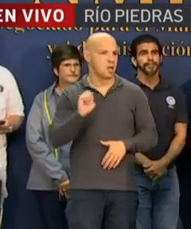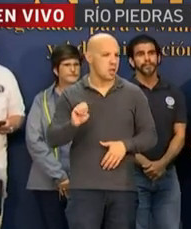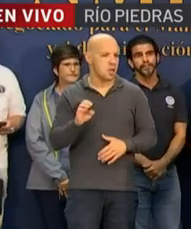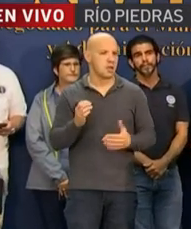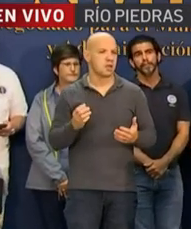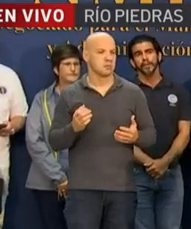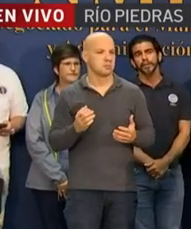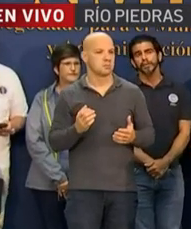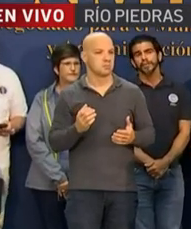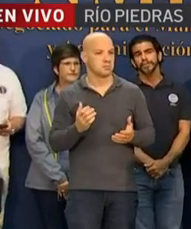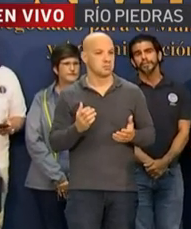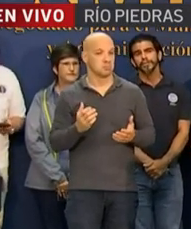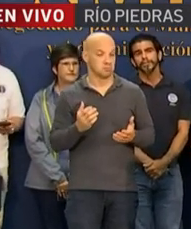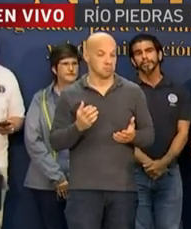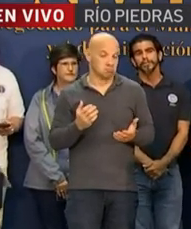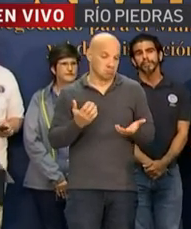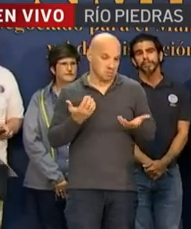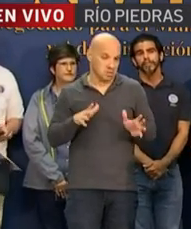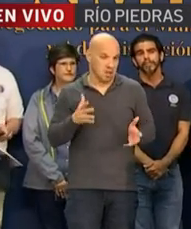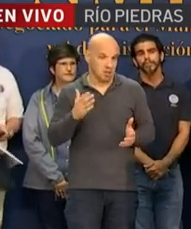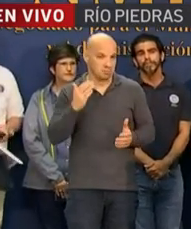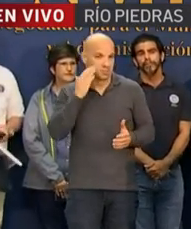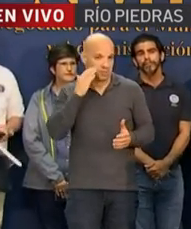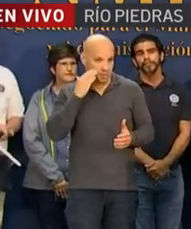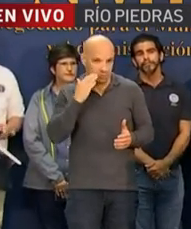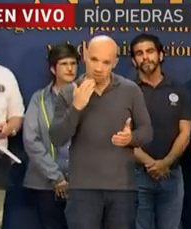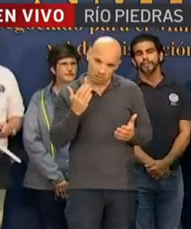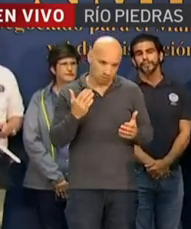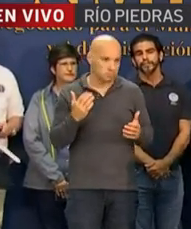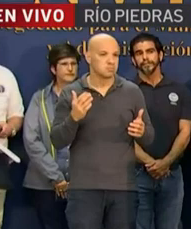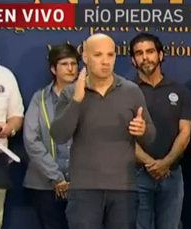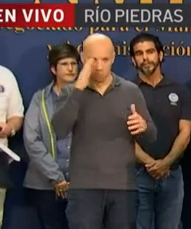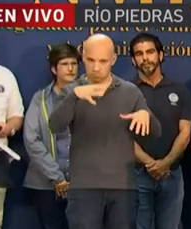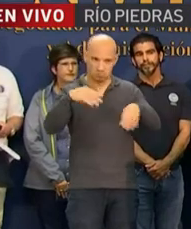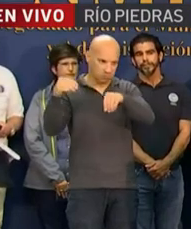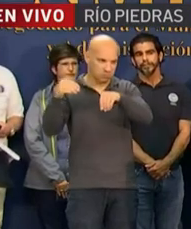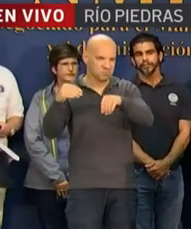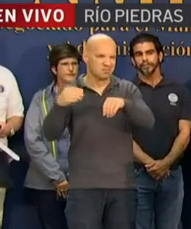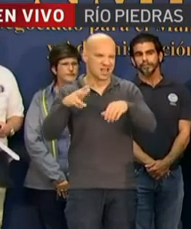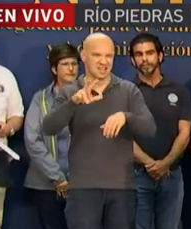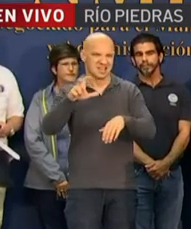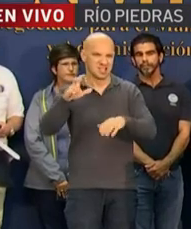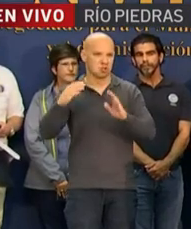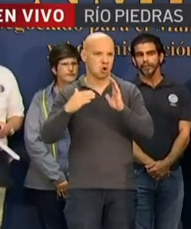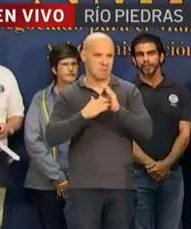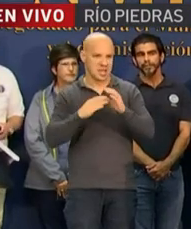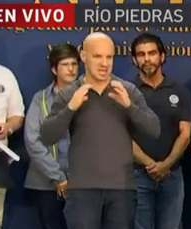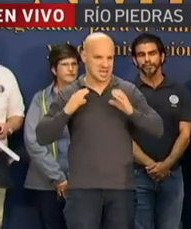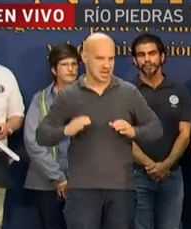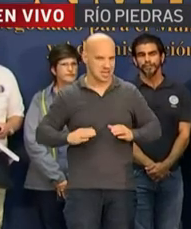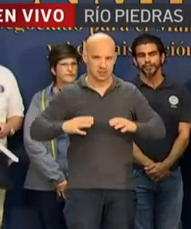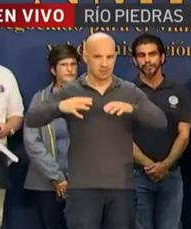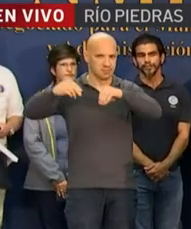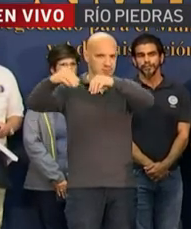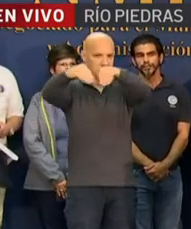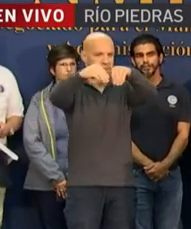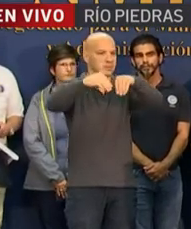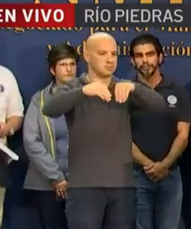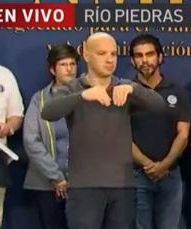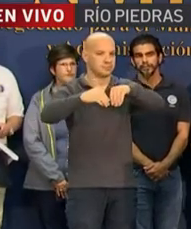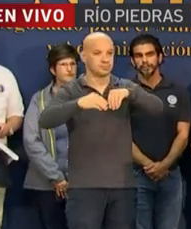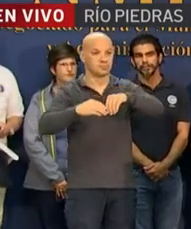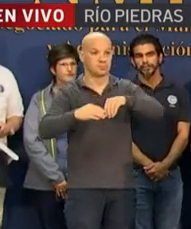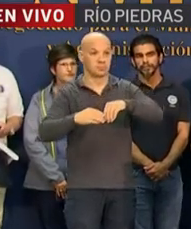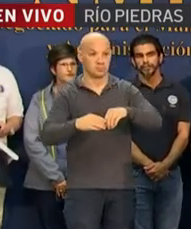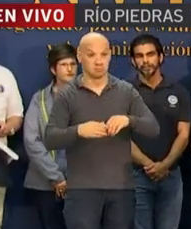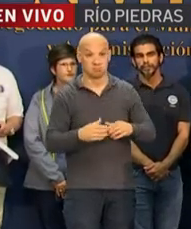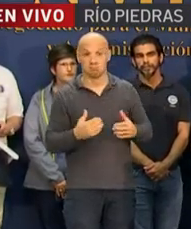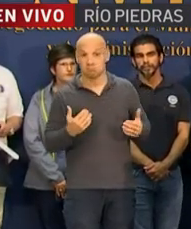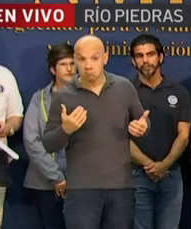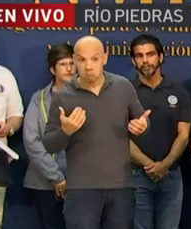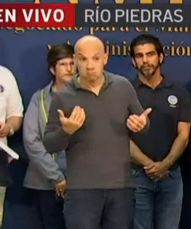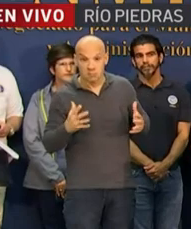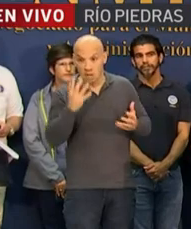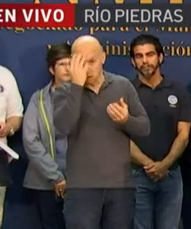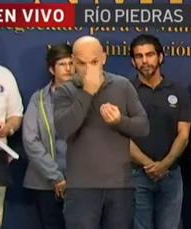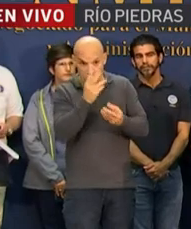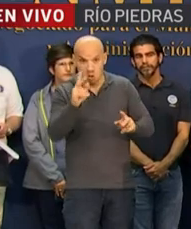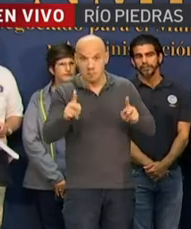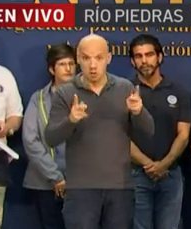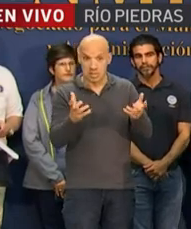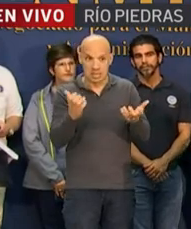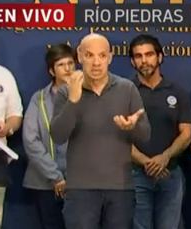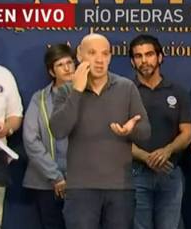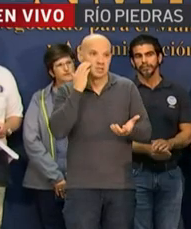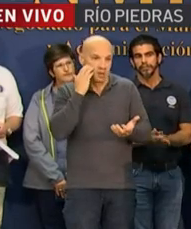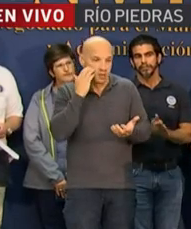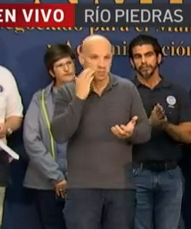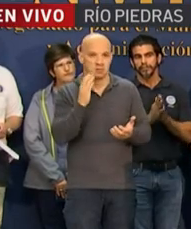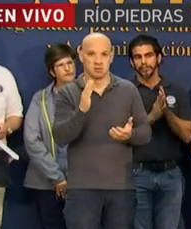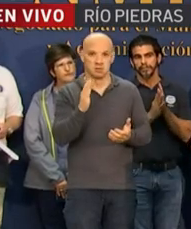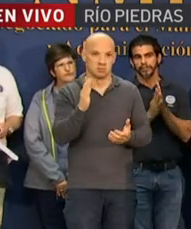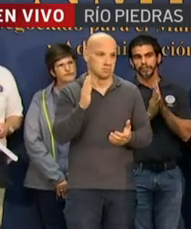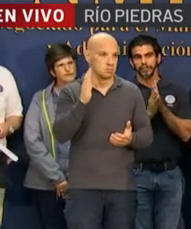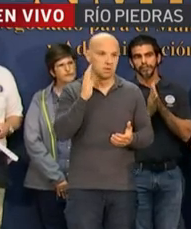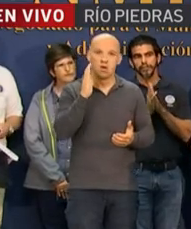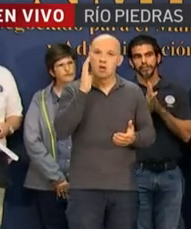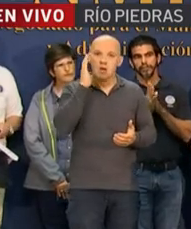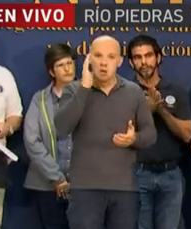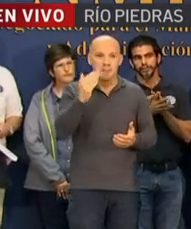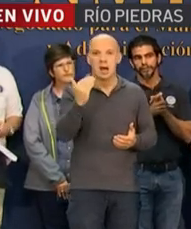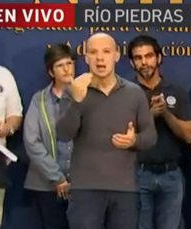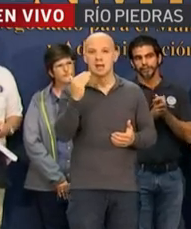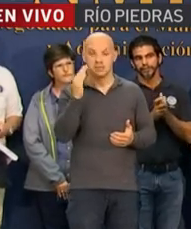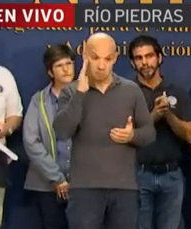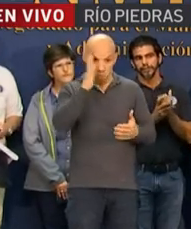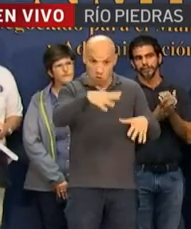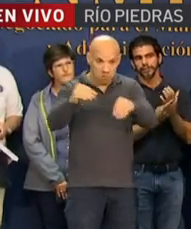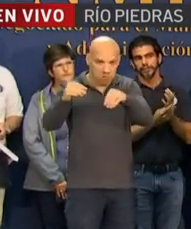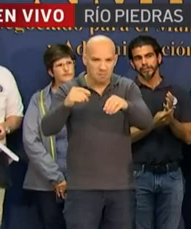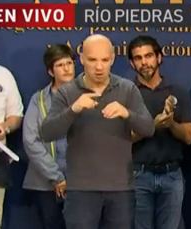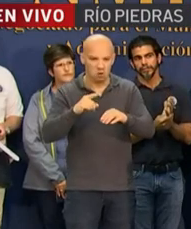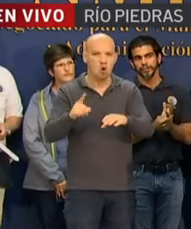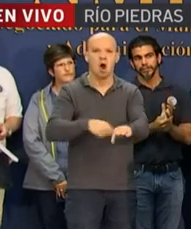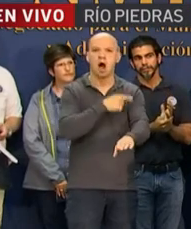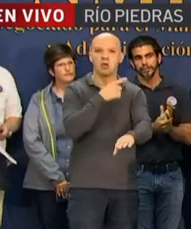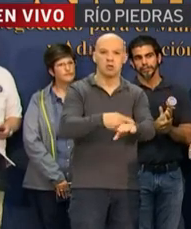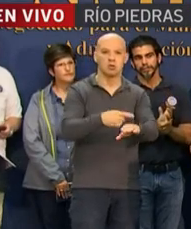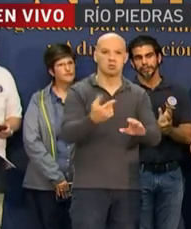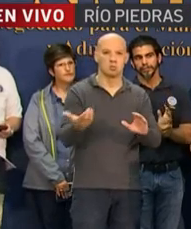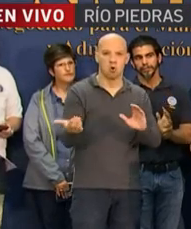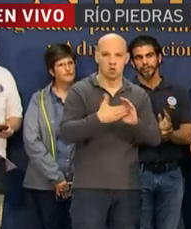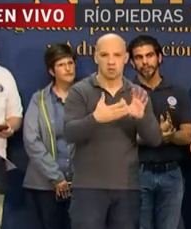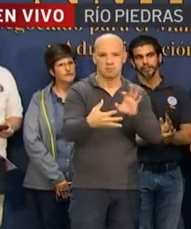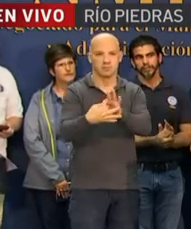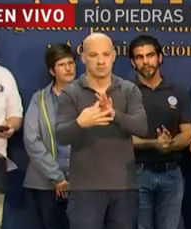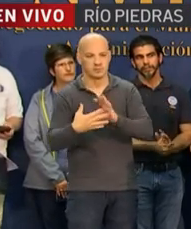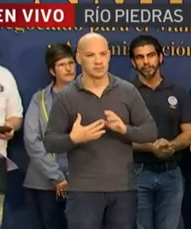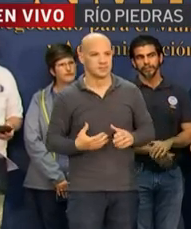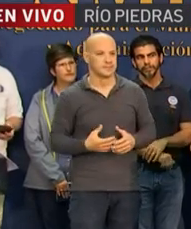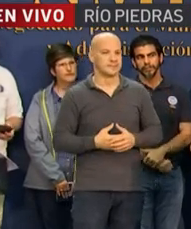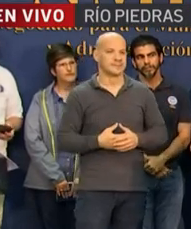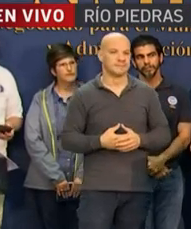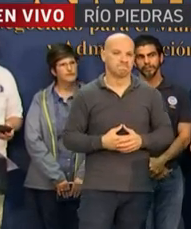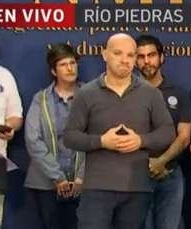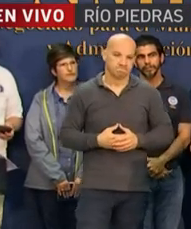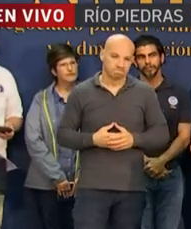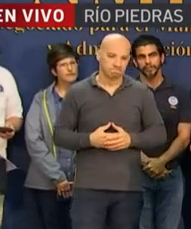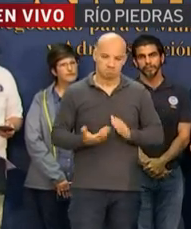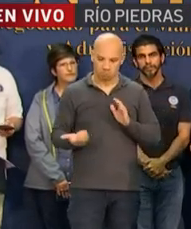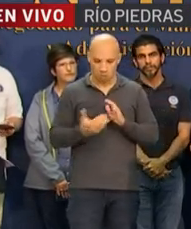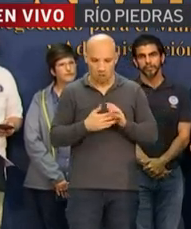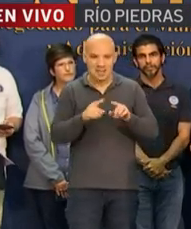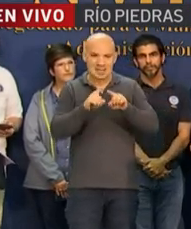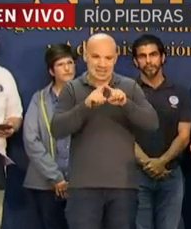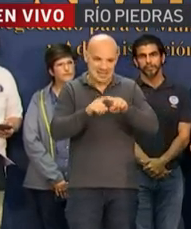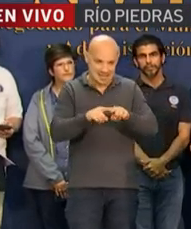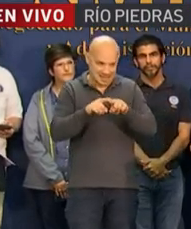DEPENDE CADA PLANTA.